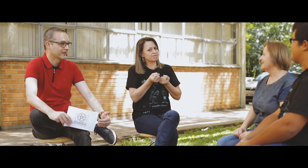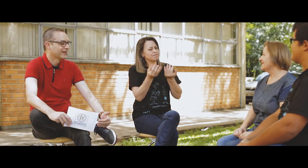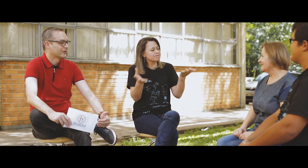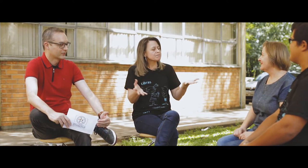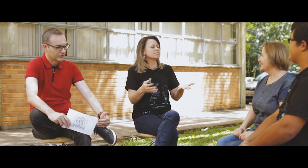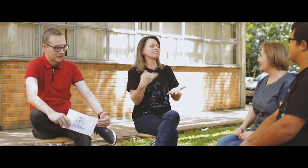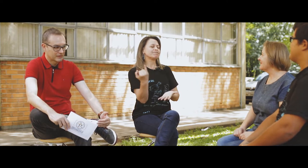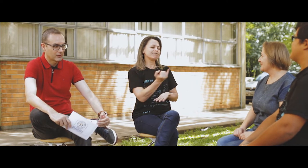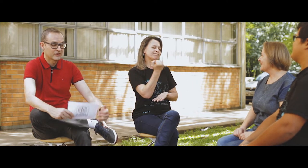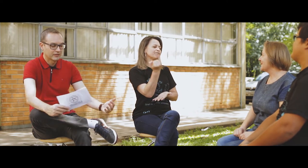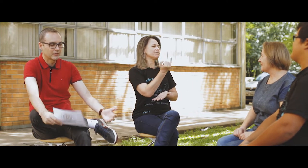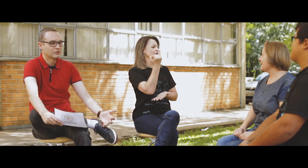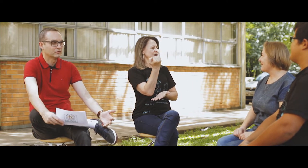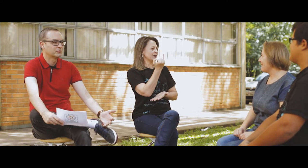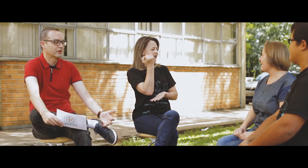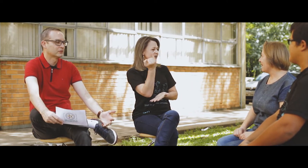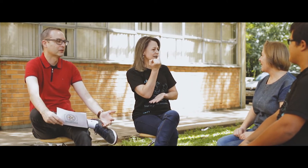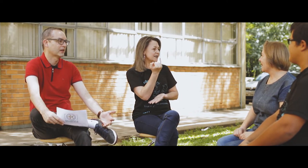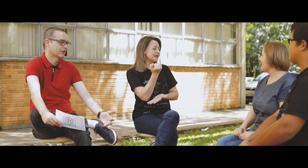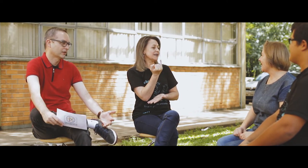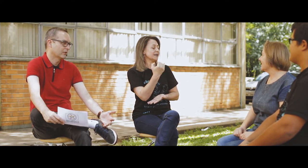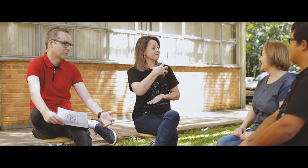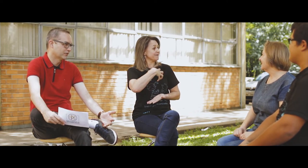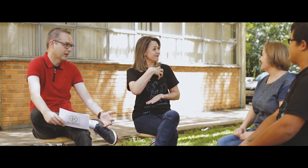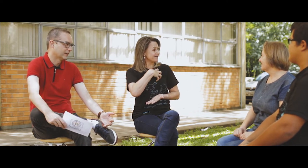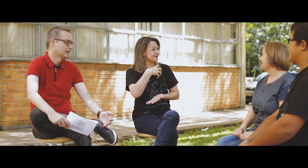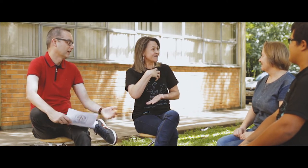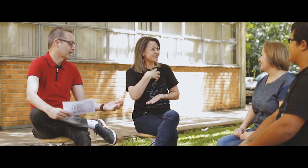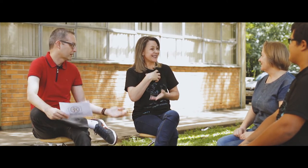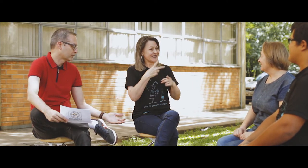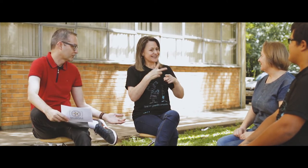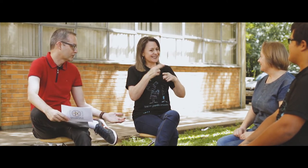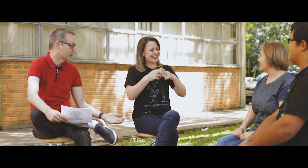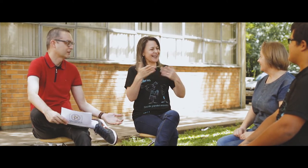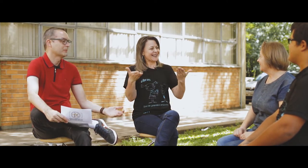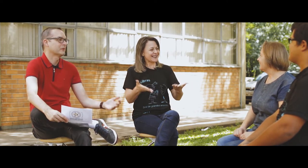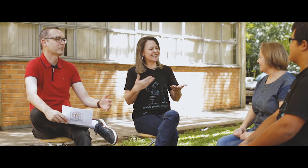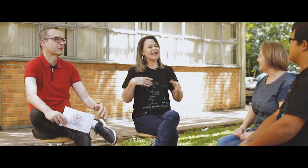fundamental e esse é muito o espírito da nossa Websérie. Agradeço a Geane também por